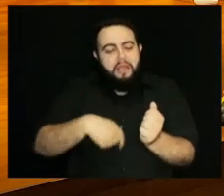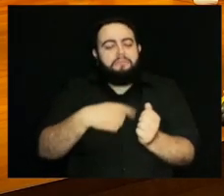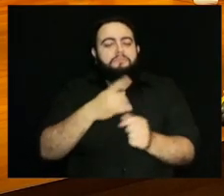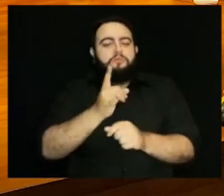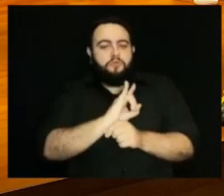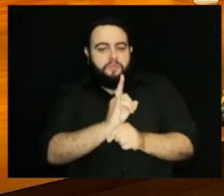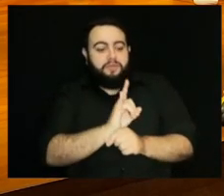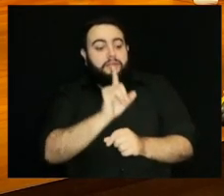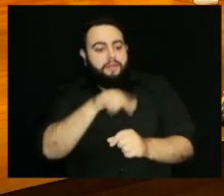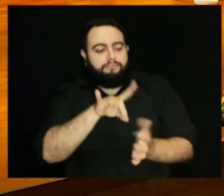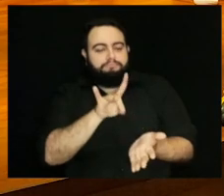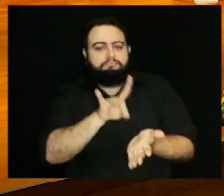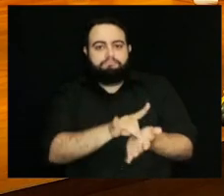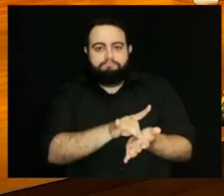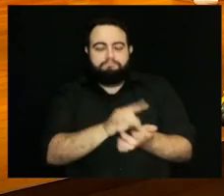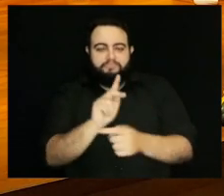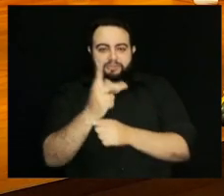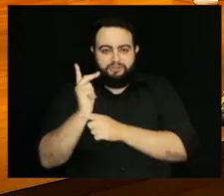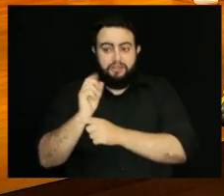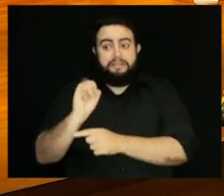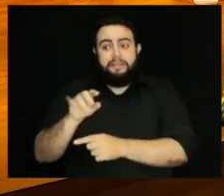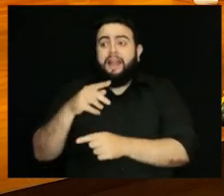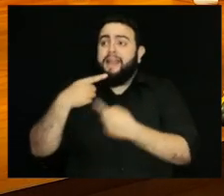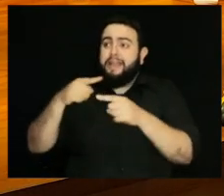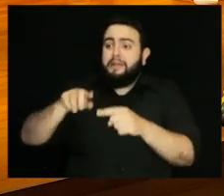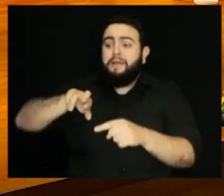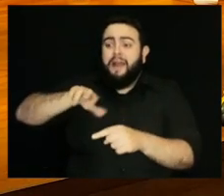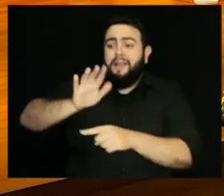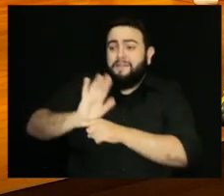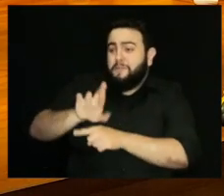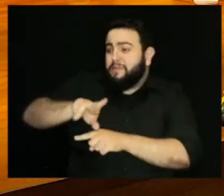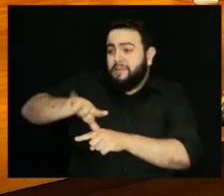verdade. Então se as pessoas reclamarem do filme Ah mas não era bem assim. Não, não era bem assim. Tem